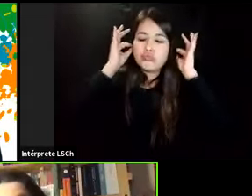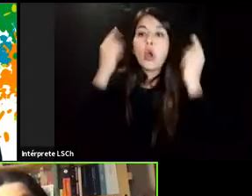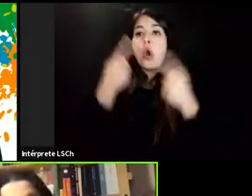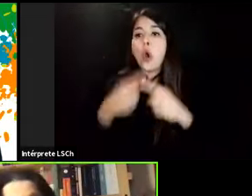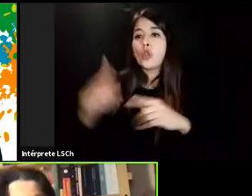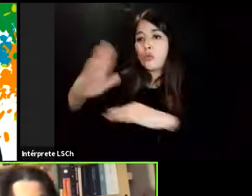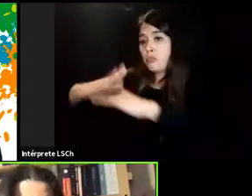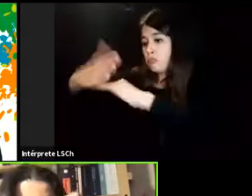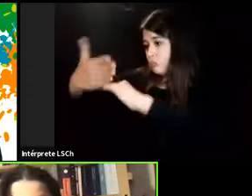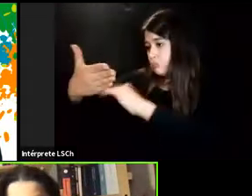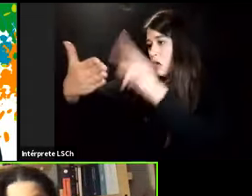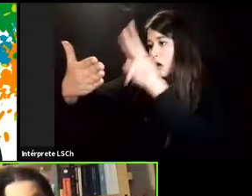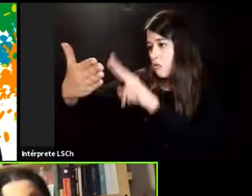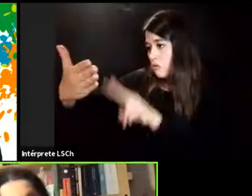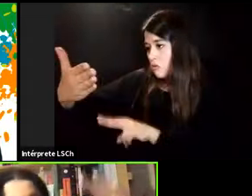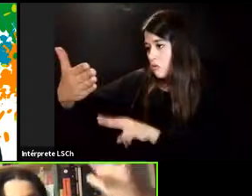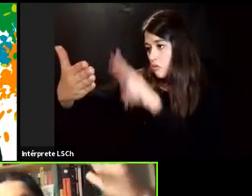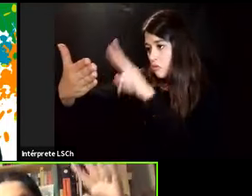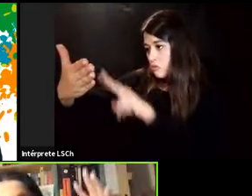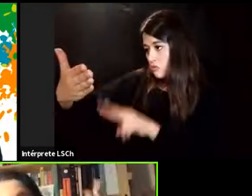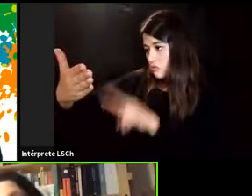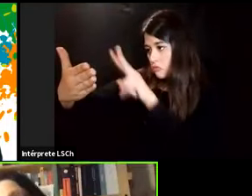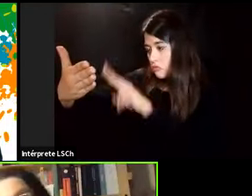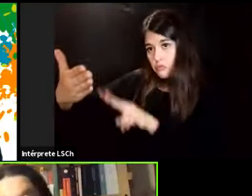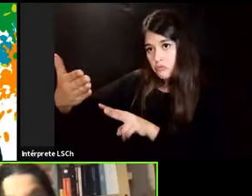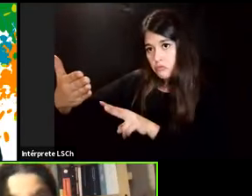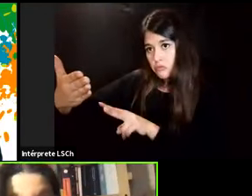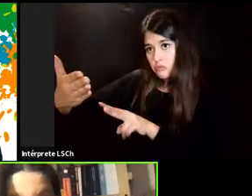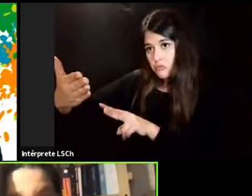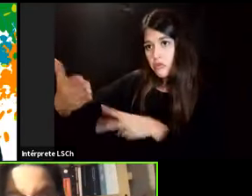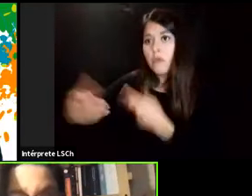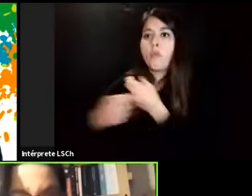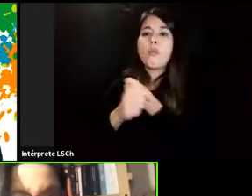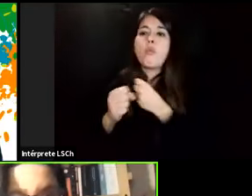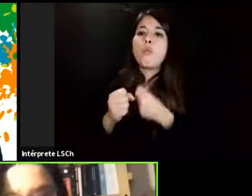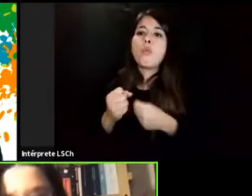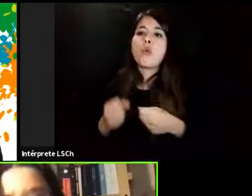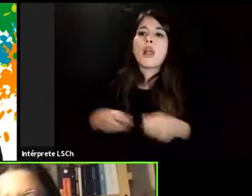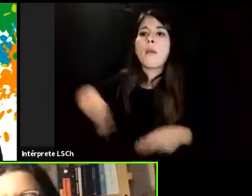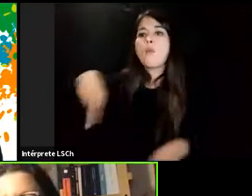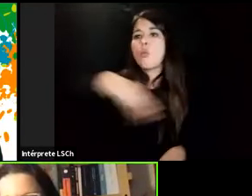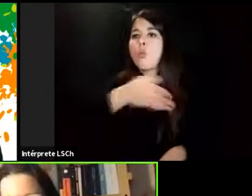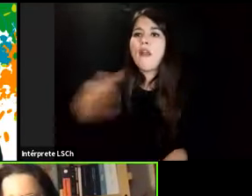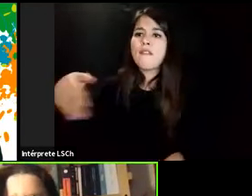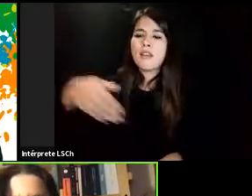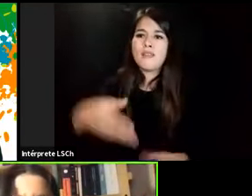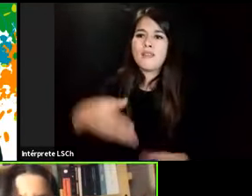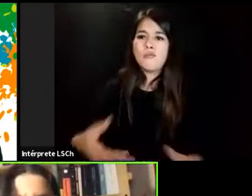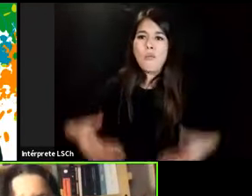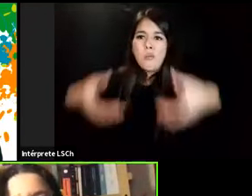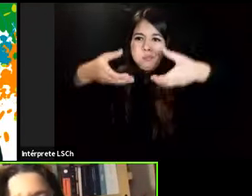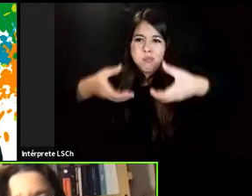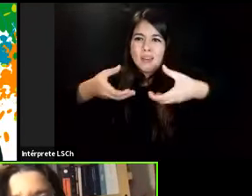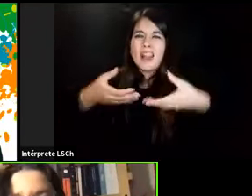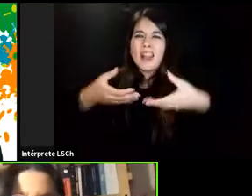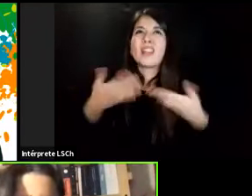moviendo todo el tiempo y no andar un libro gigante de mil páginas entonces creo que es importante eso y existen